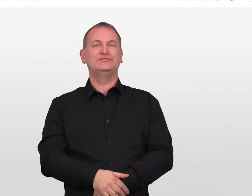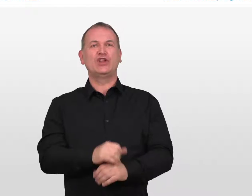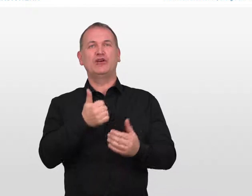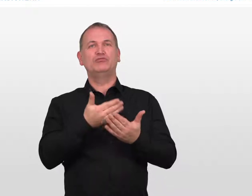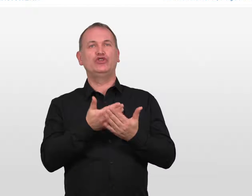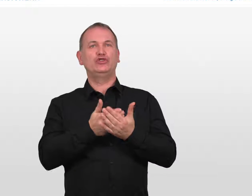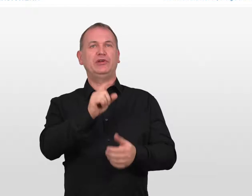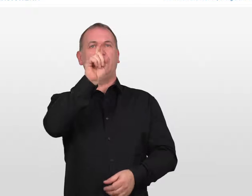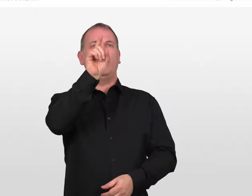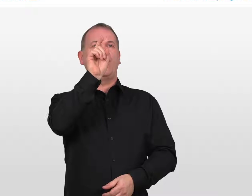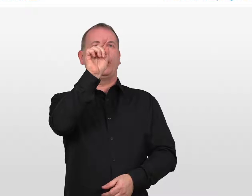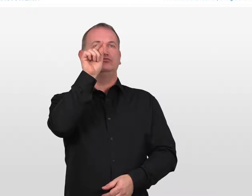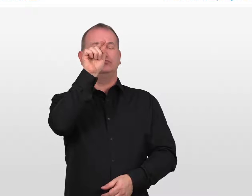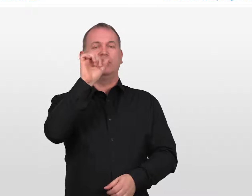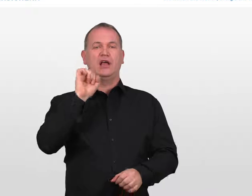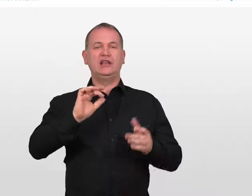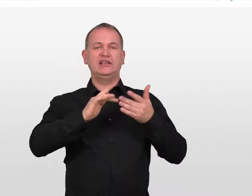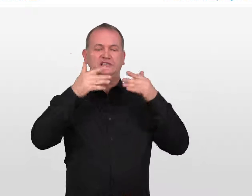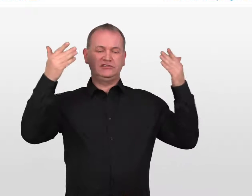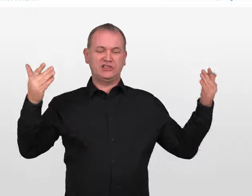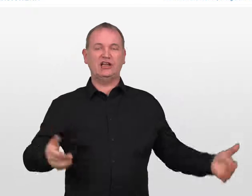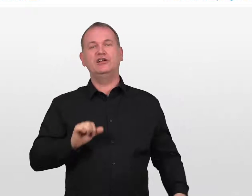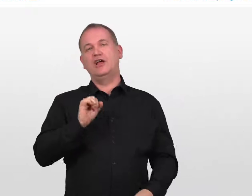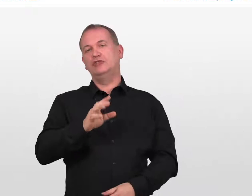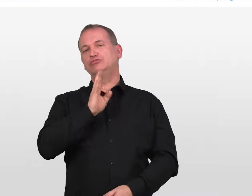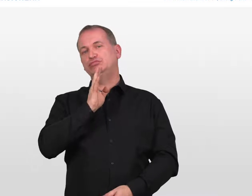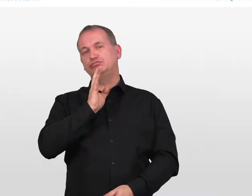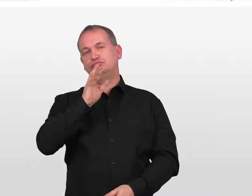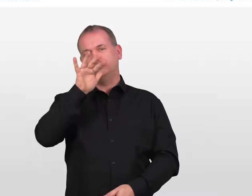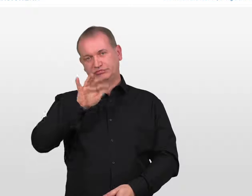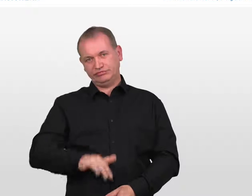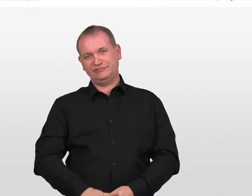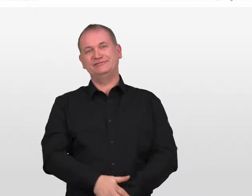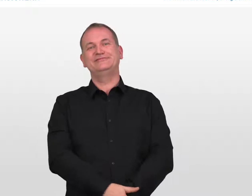Sie können sich die Seite vorlesen lassen,